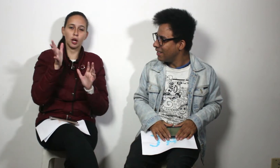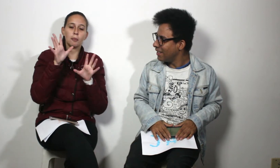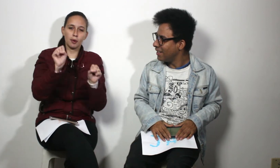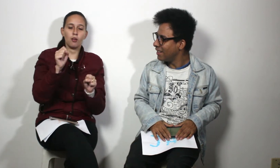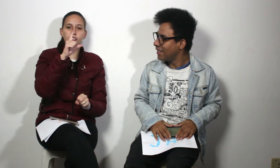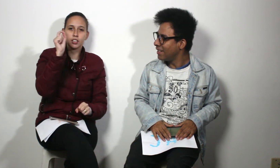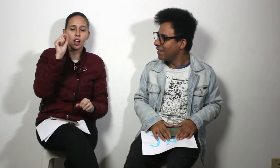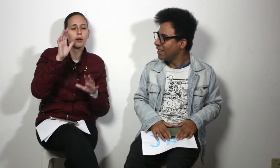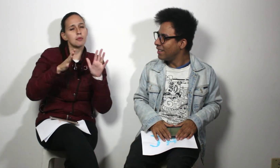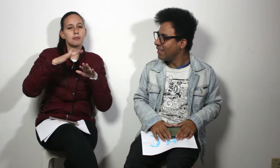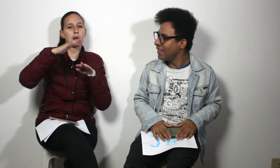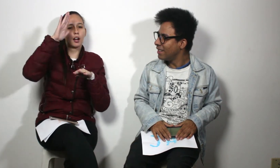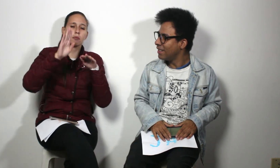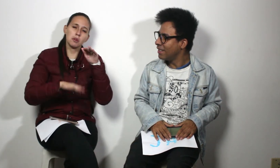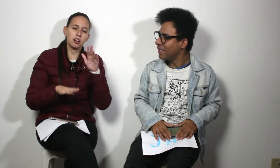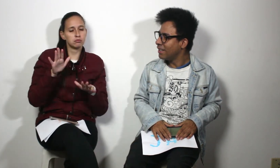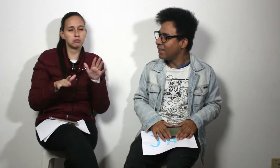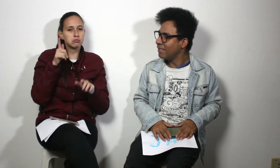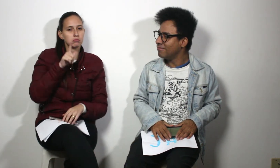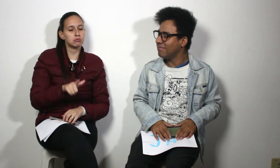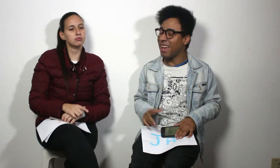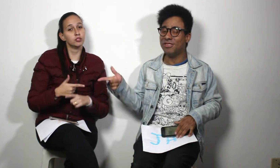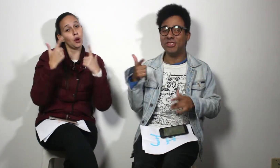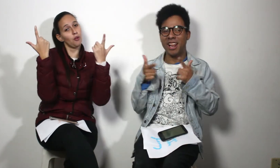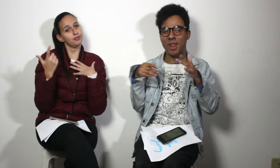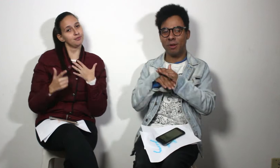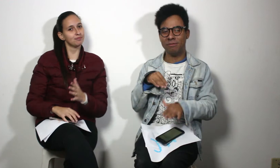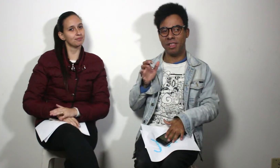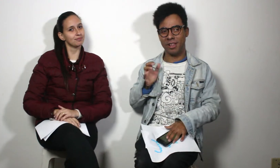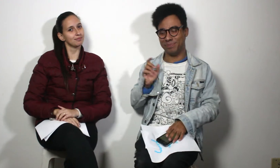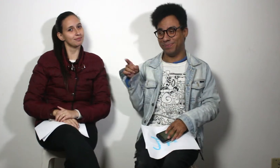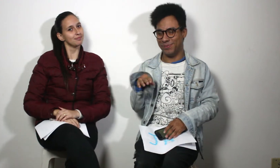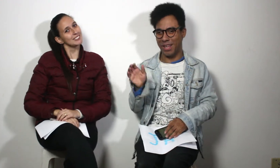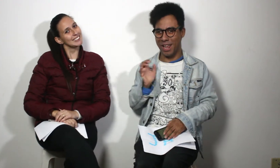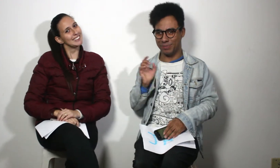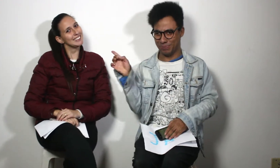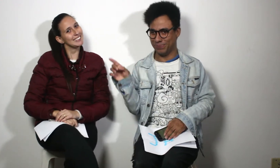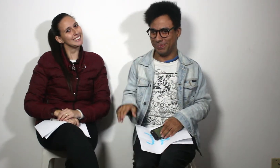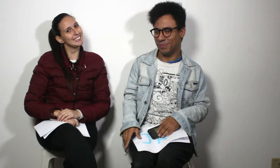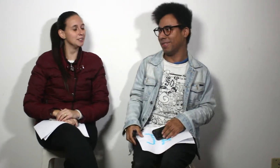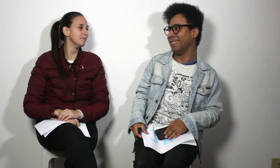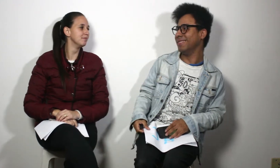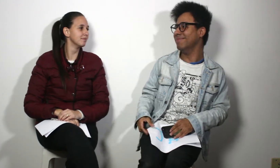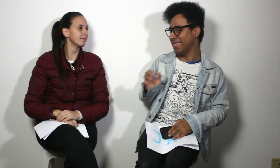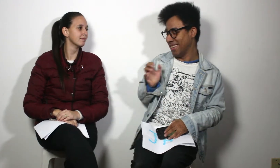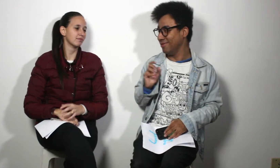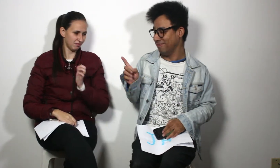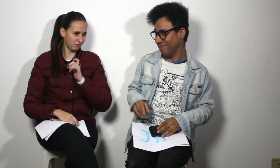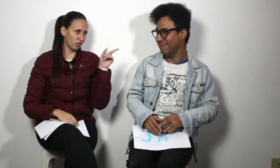Já Peguei dinheiro . mais... Ela muito sorte guarda , Rica! Você é rico! ( discutir)